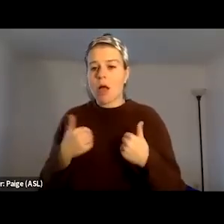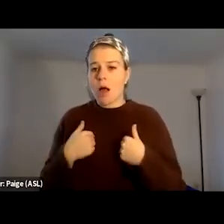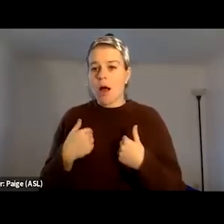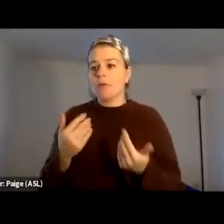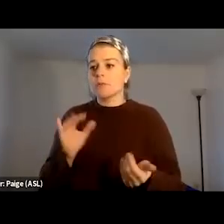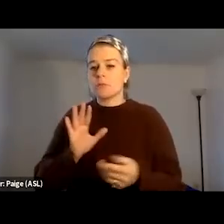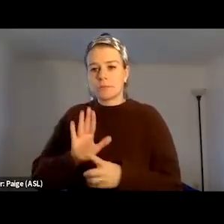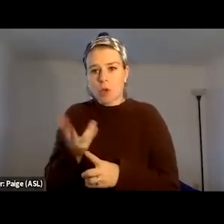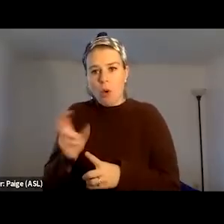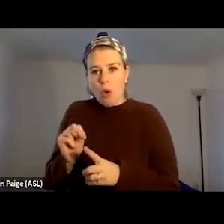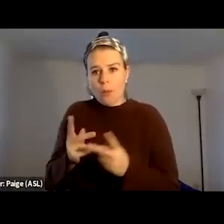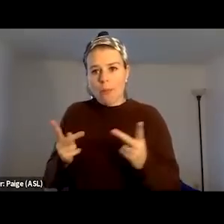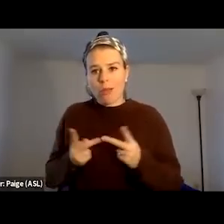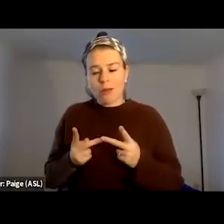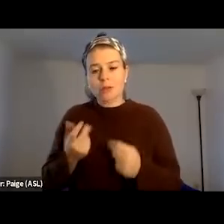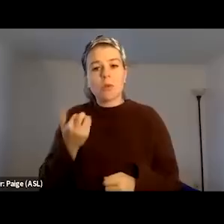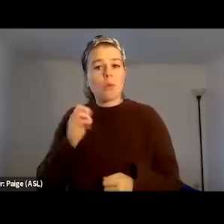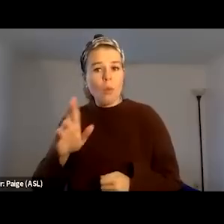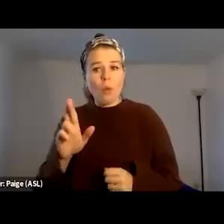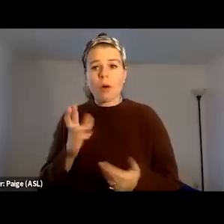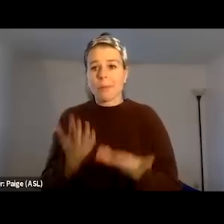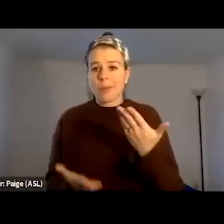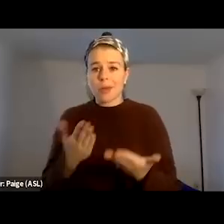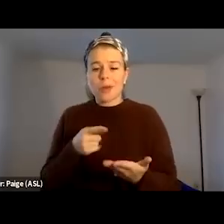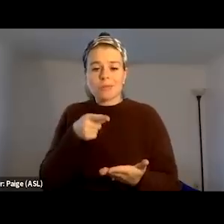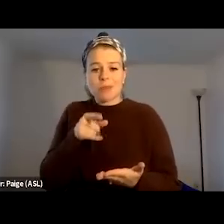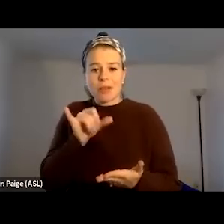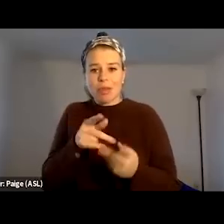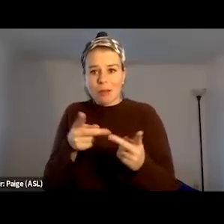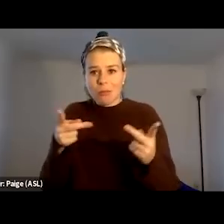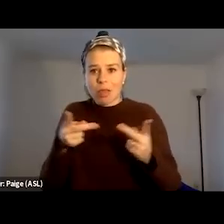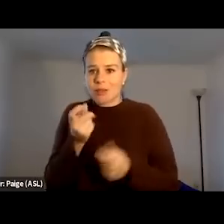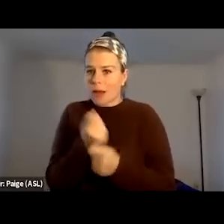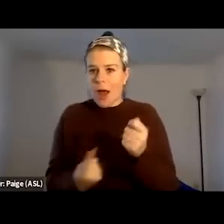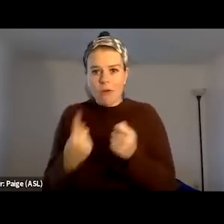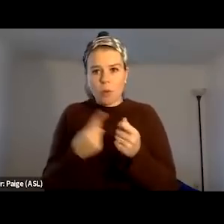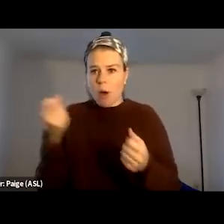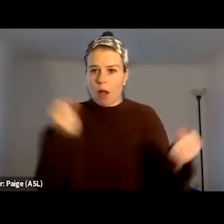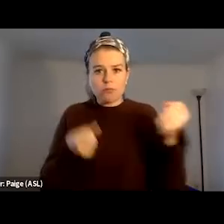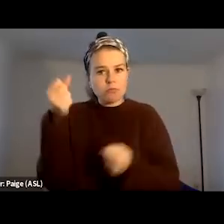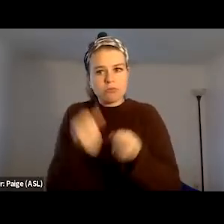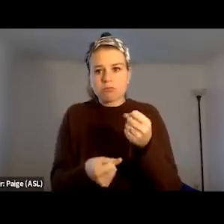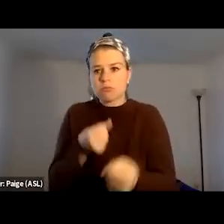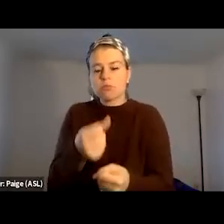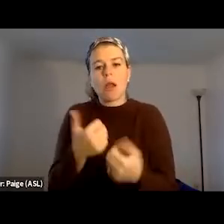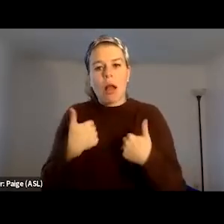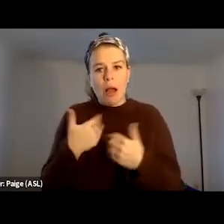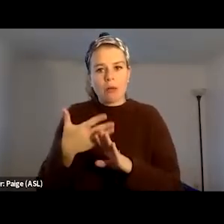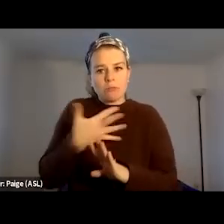o podría ser una instalación de vida congregada donde todos allí han experimentado sinhogarismo o todos allí usan un cierto tipo de servicio.